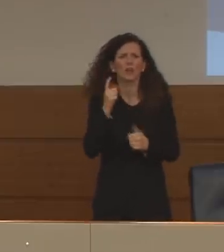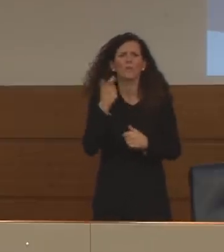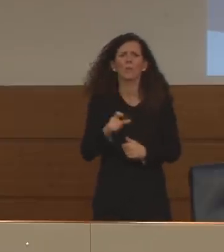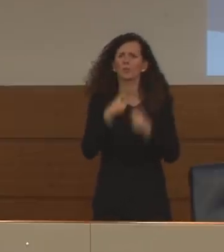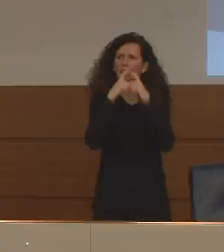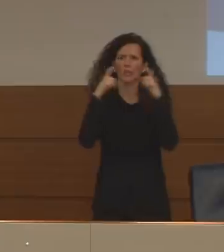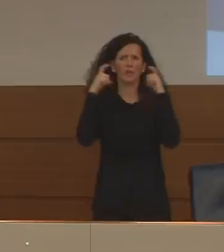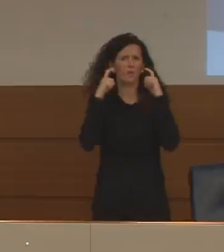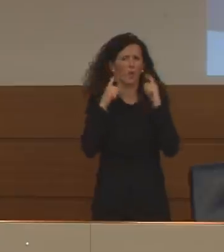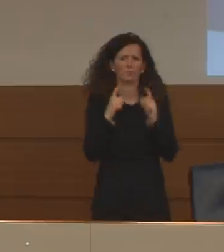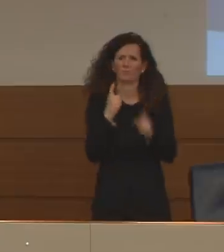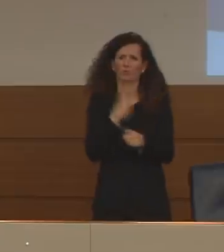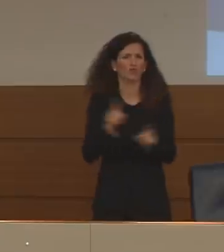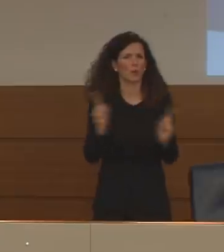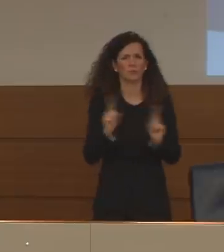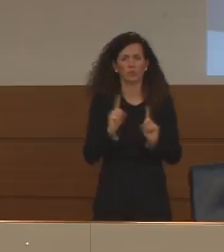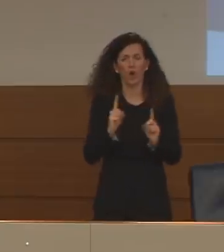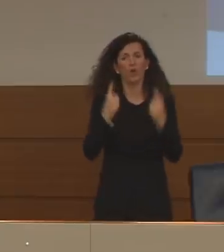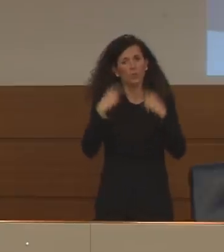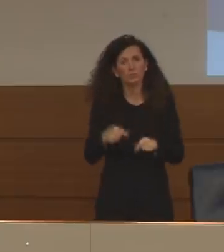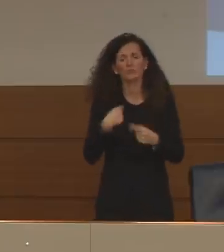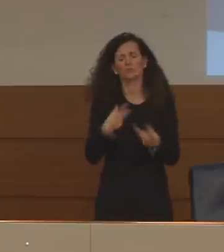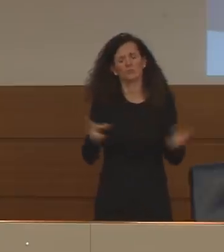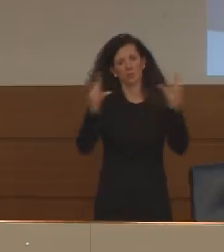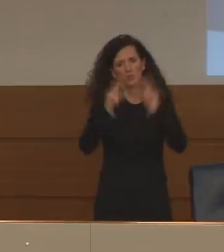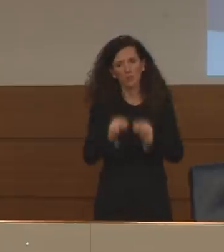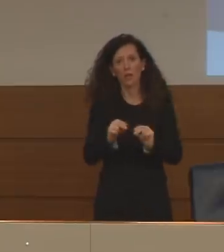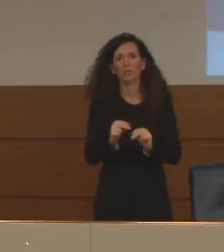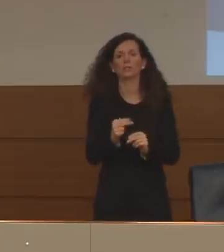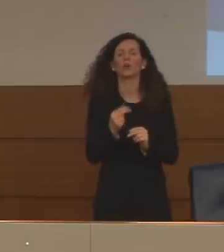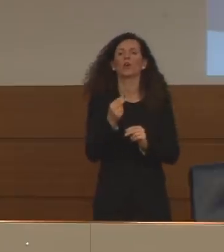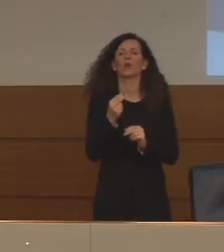importante ribadire questo perché gli approvvigionamenti e vi posso